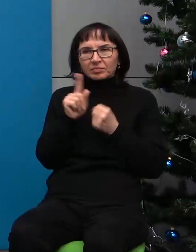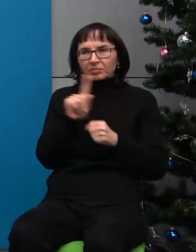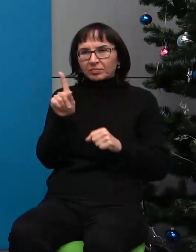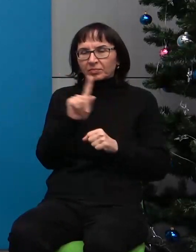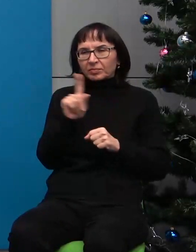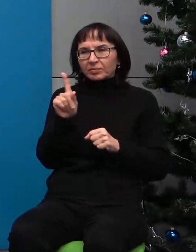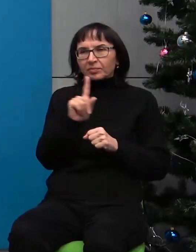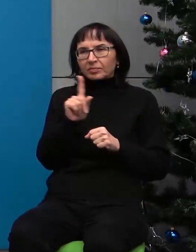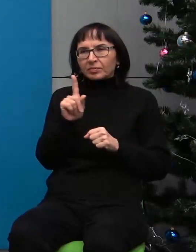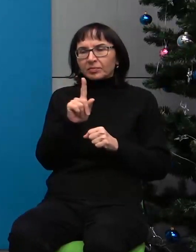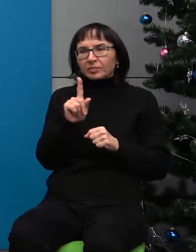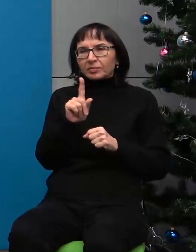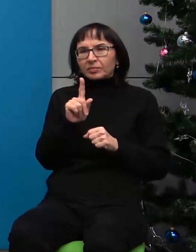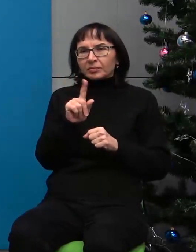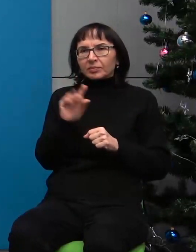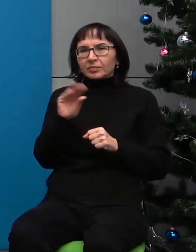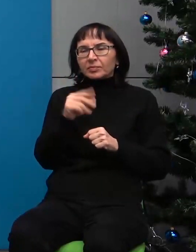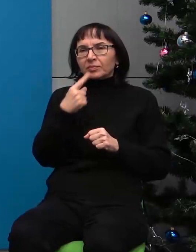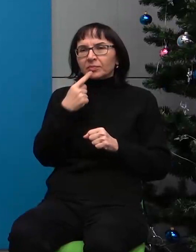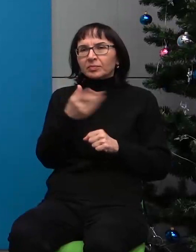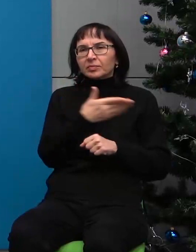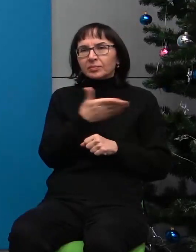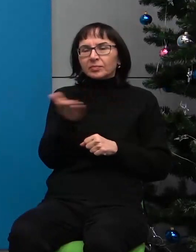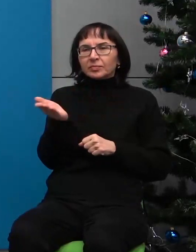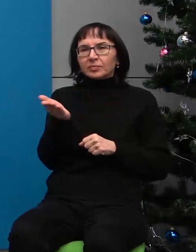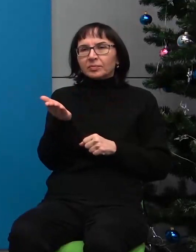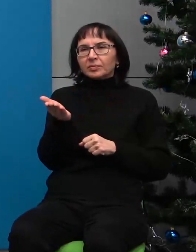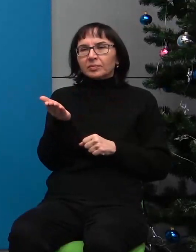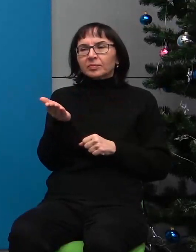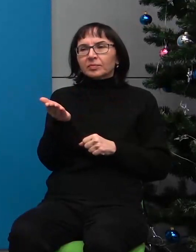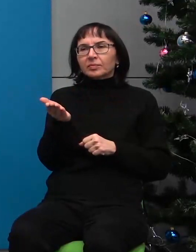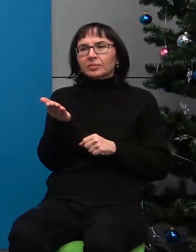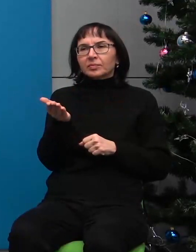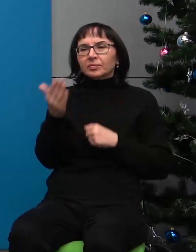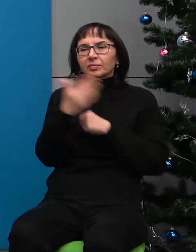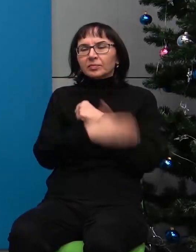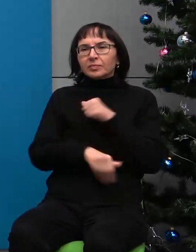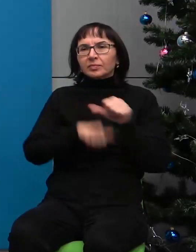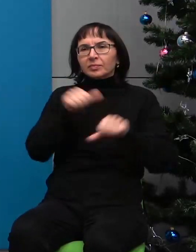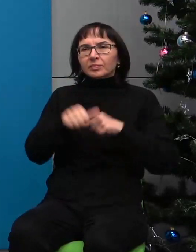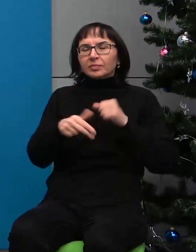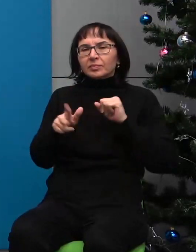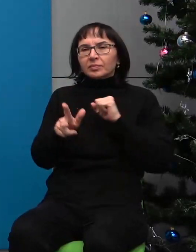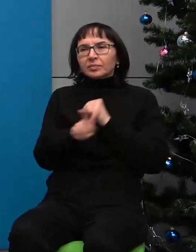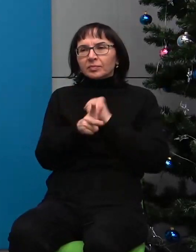A jak jeszcze państwu powiem, że pod koniec lat 80. Barbie był